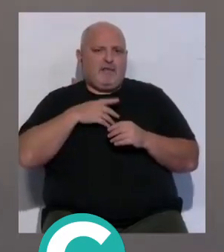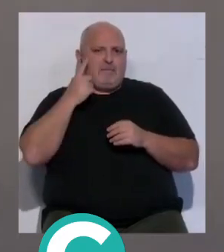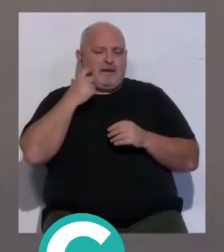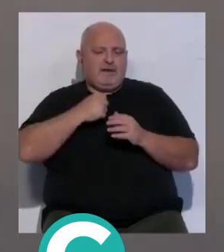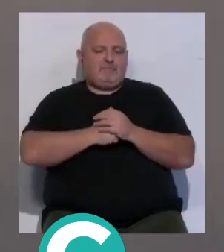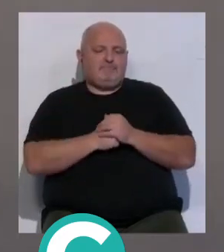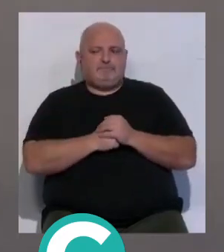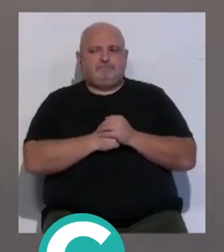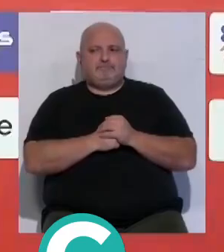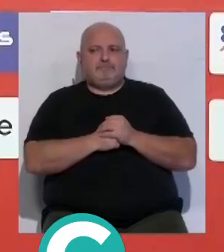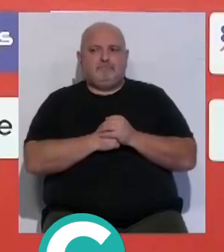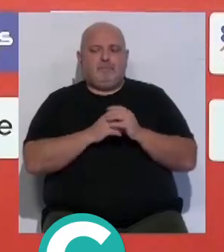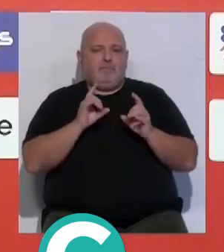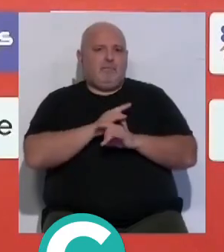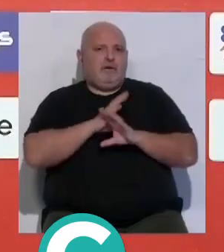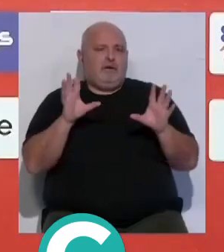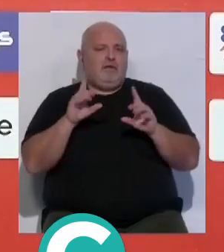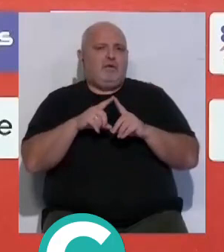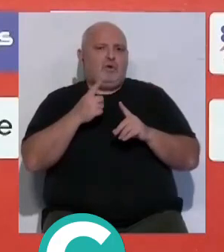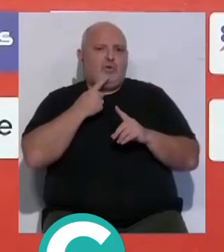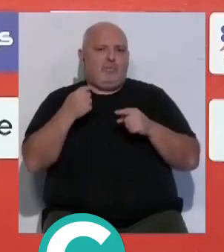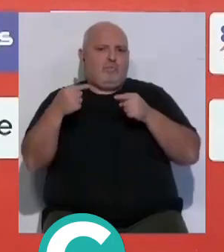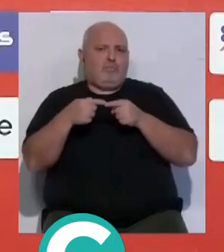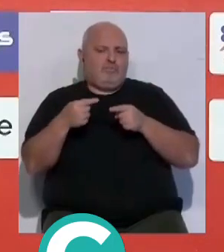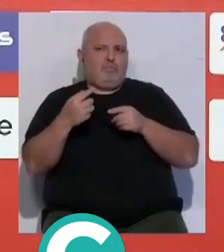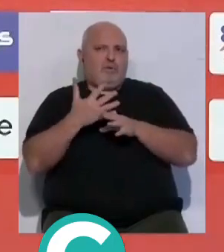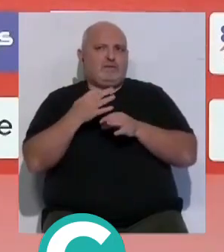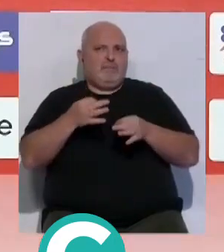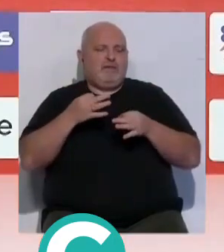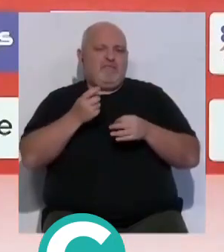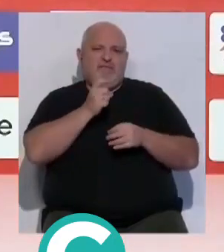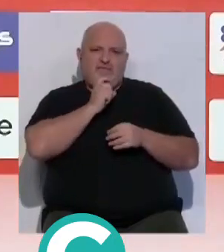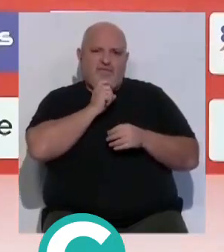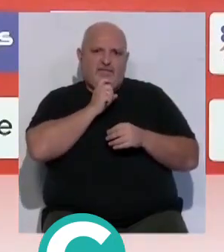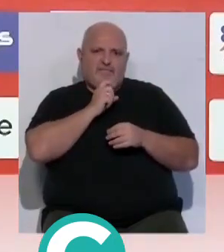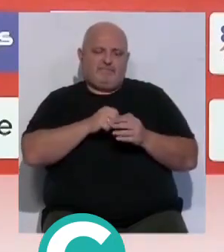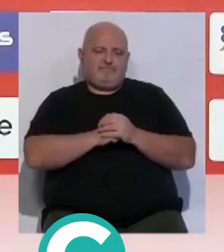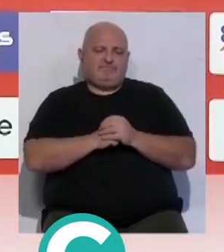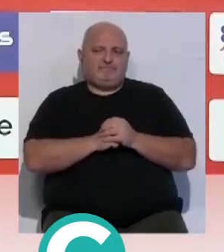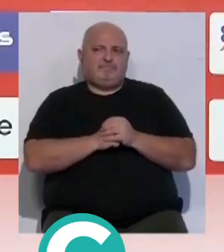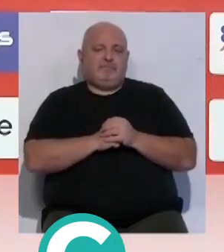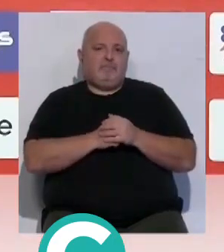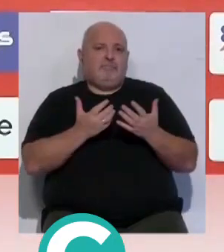no seguramente será un partido muy complicado no jugar ahí siempre es difícil bueno hicieron buenos